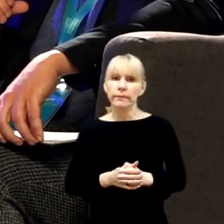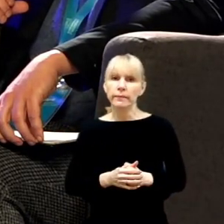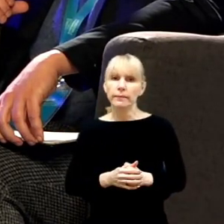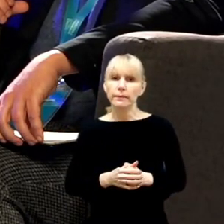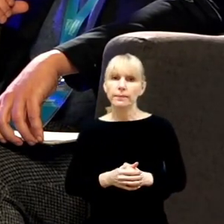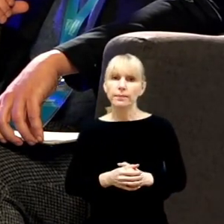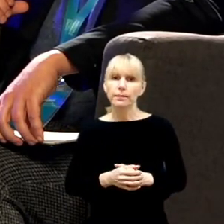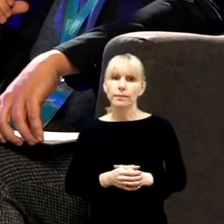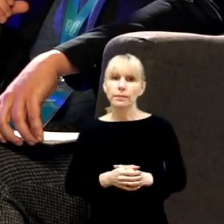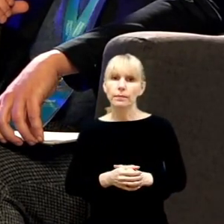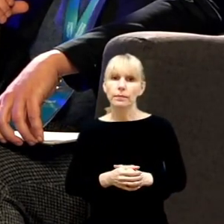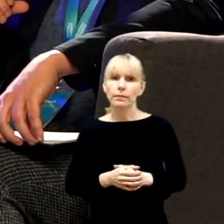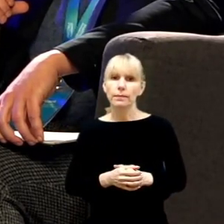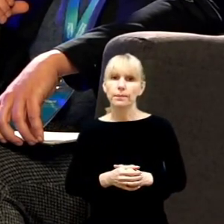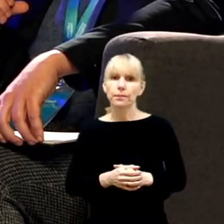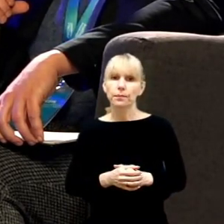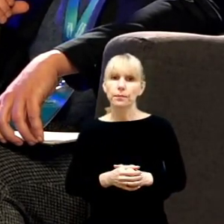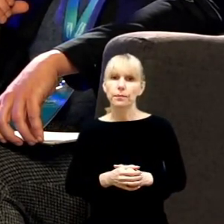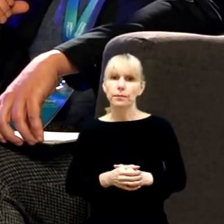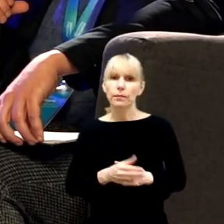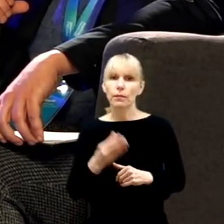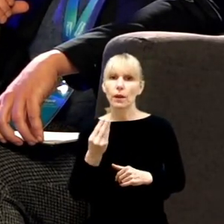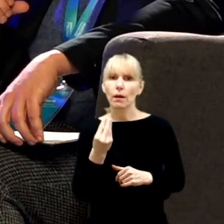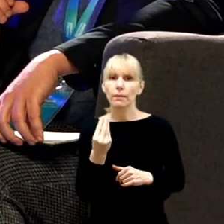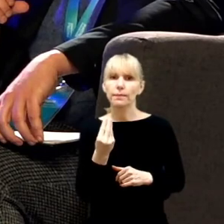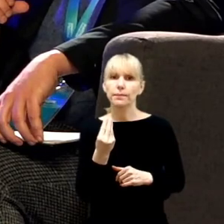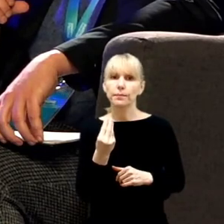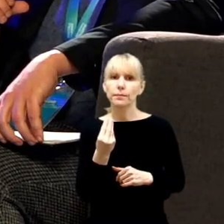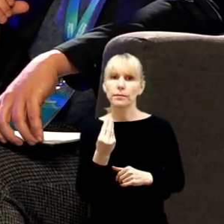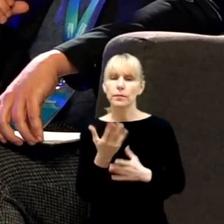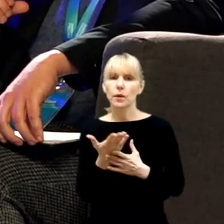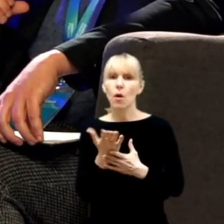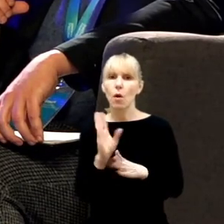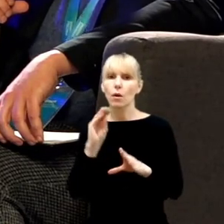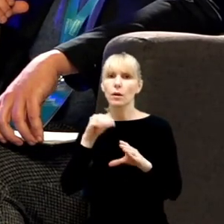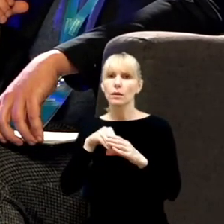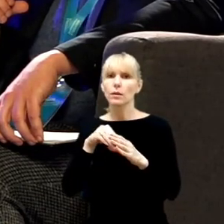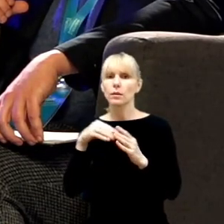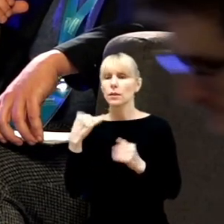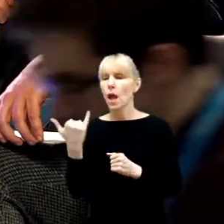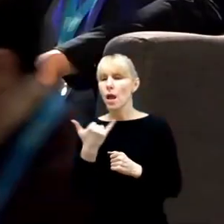szerokie wprowadzenie, zanim do tej jakości dojdę.